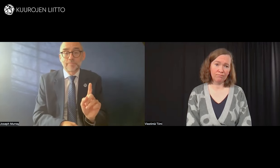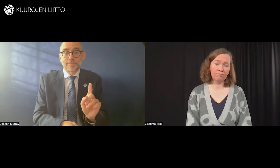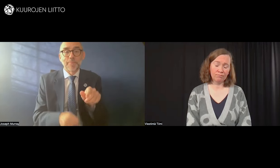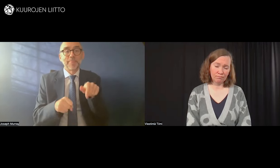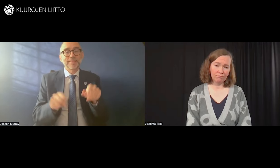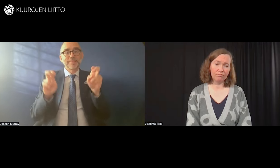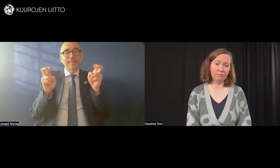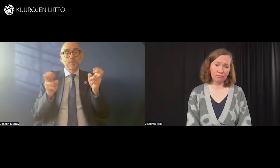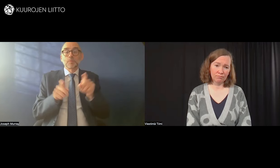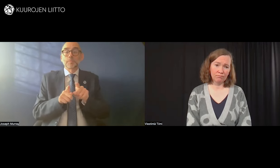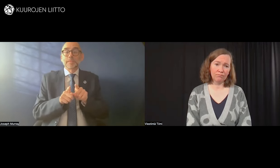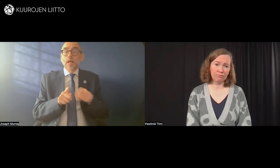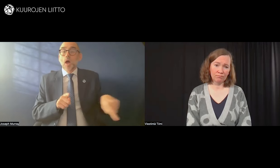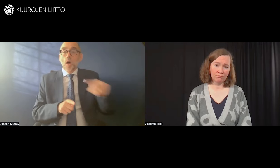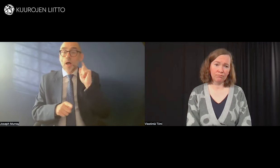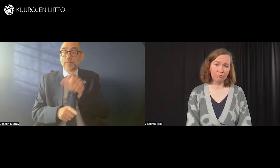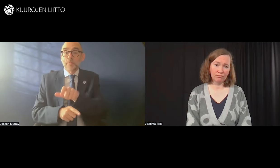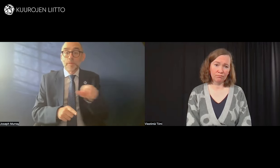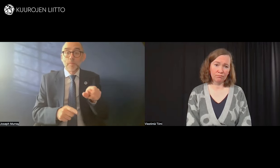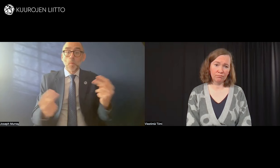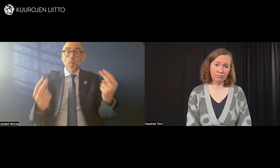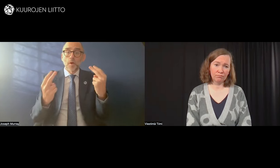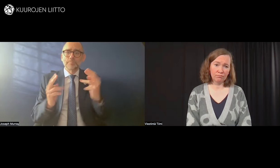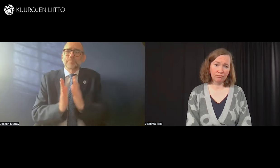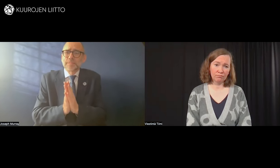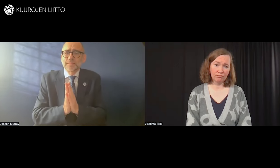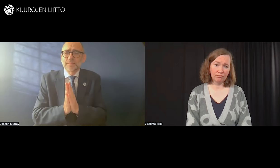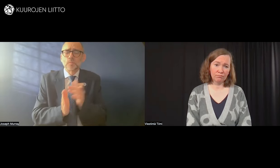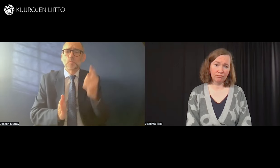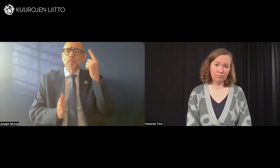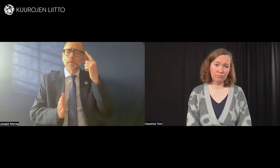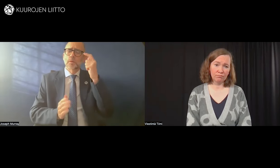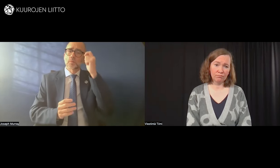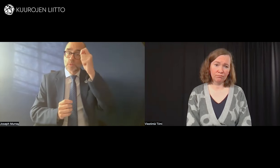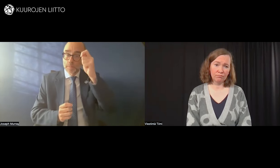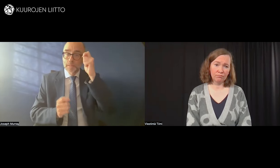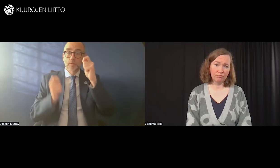Te kaikki kuurot ihmiset, jotka seuraatte tätä keskustelua, kohdelkaa toisianne kunnioituksella.